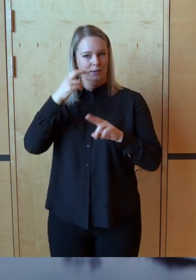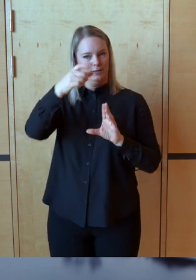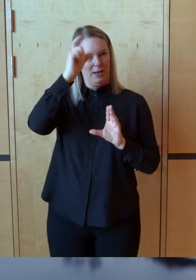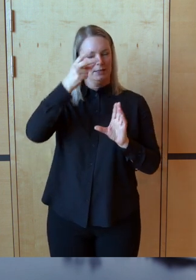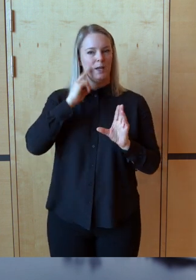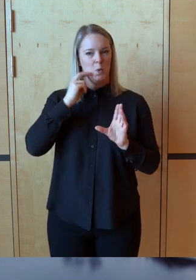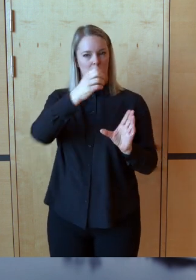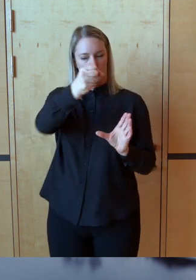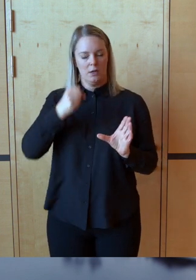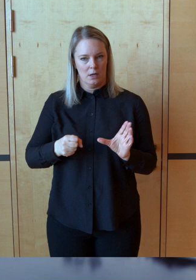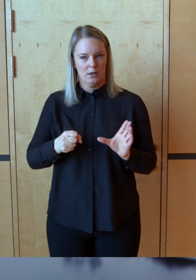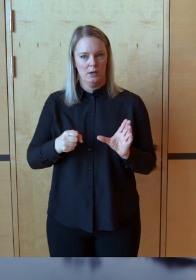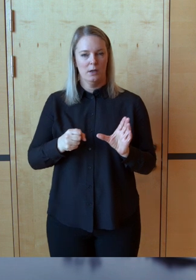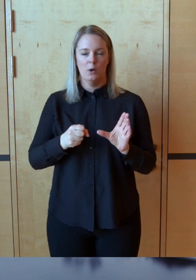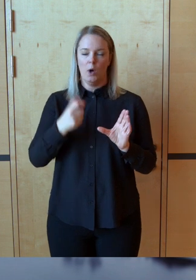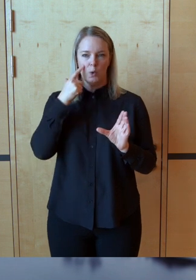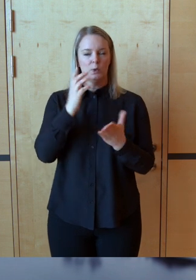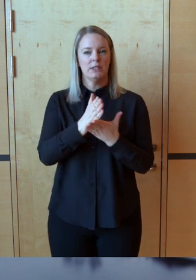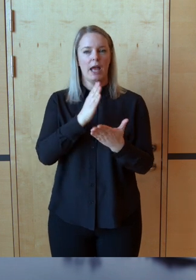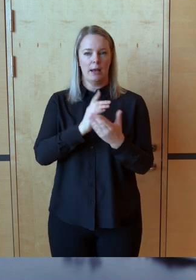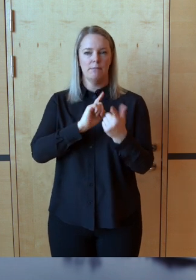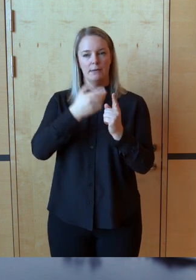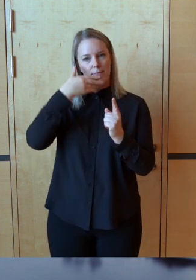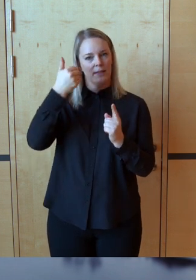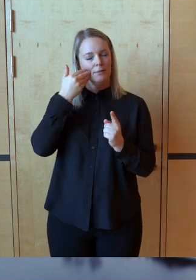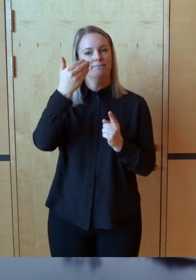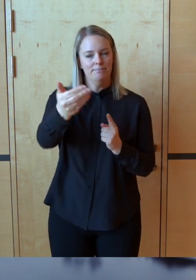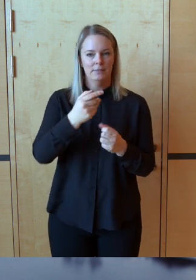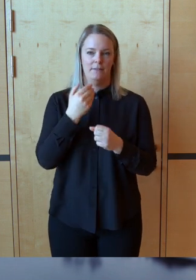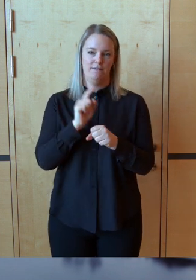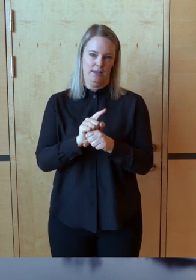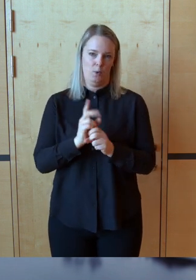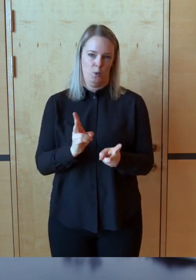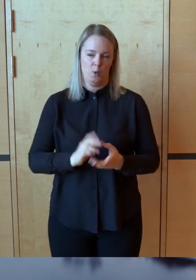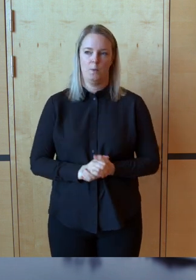Möter Framtiden och möter den utvecklingen som Skellefteås står inför så